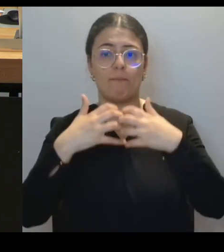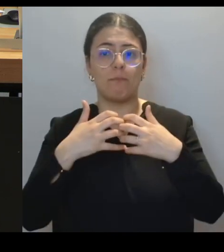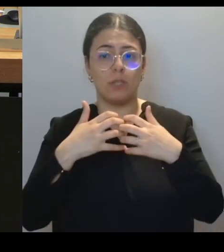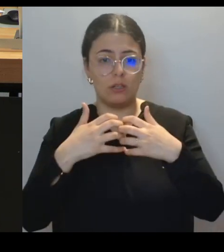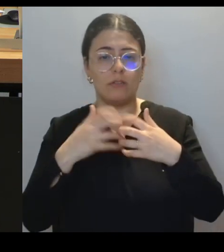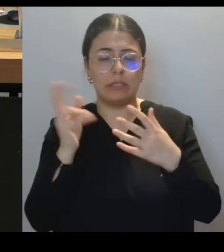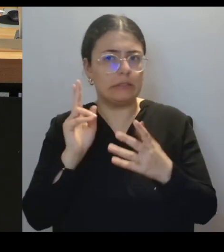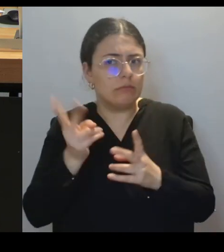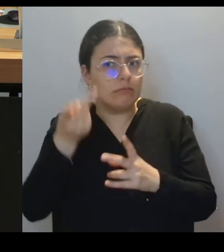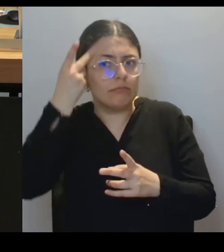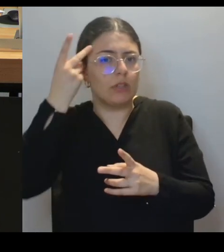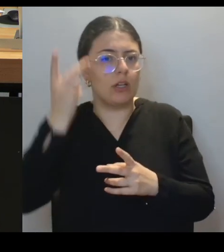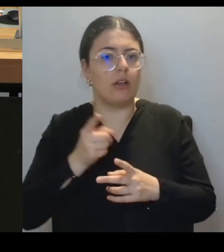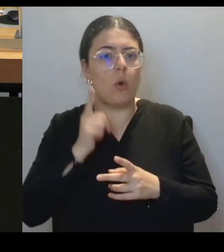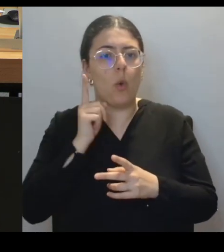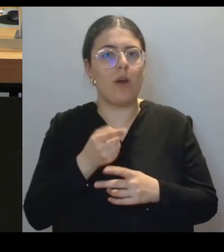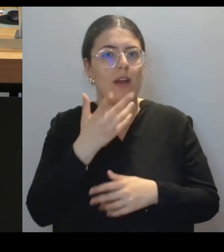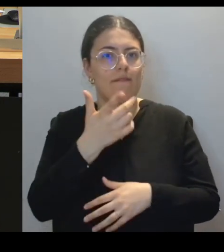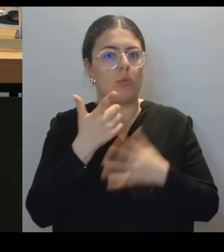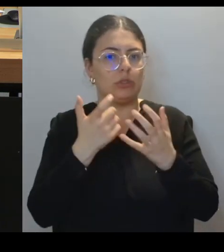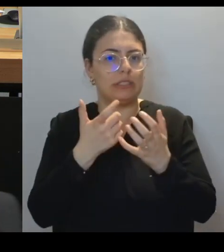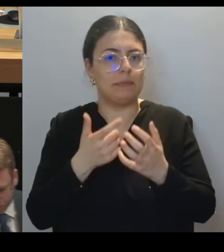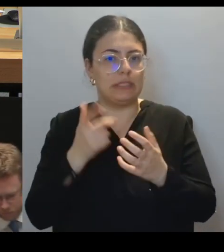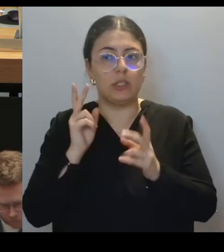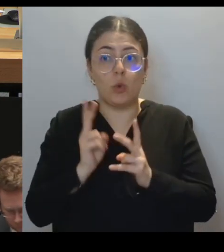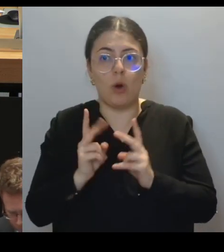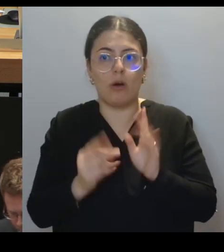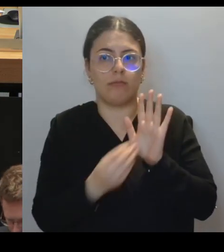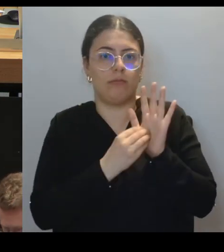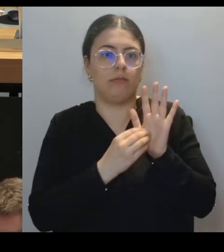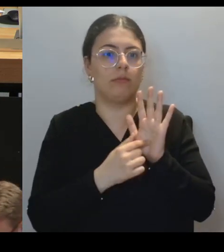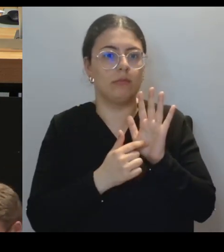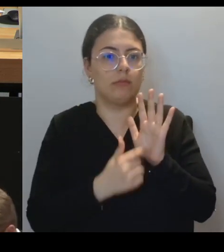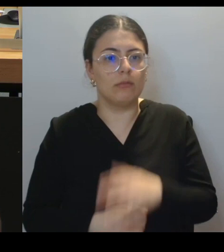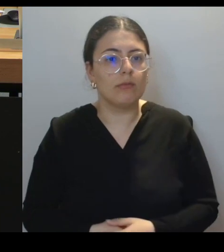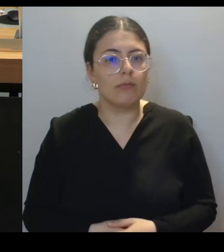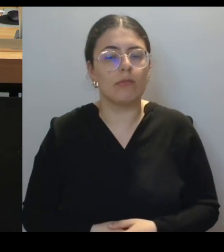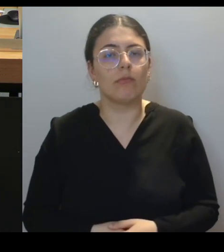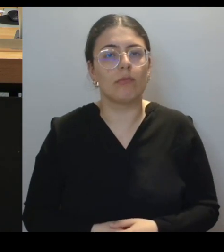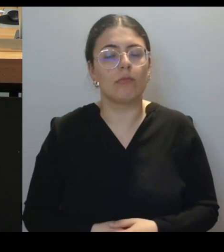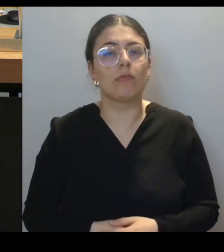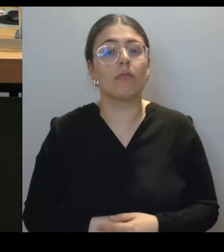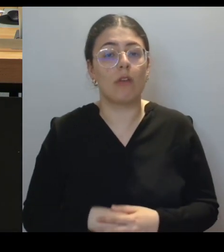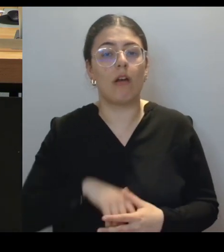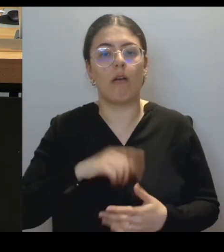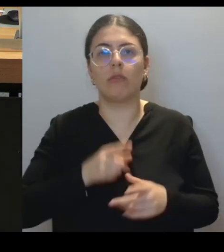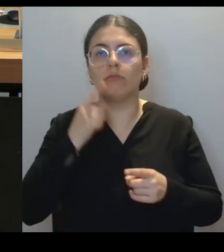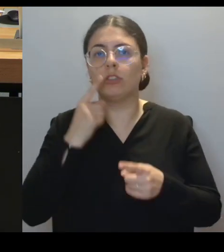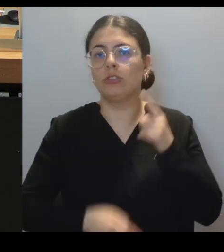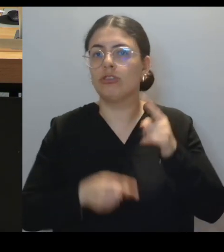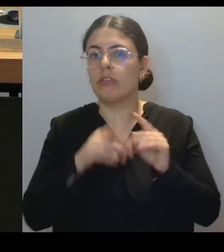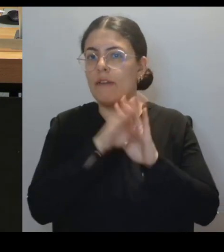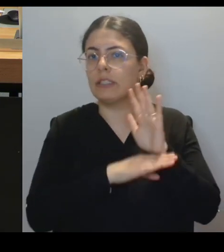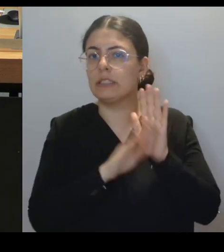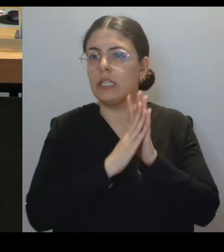Ja, es ist tatsächlich so, dass das Strafgesetzbuch damals noch zwei unterschiedliche, zwei unterschiedliche Dimensionen kannte,